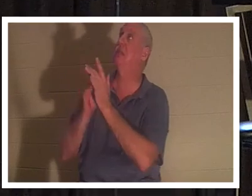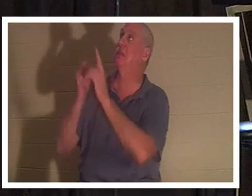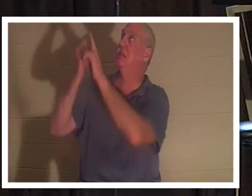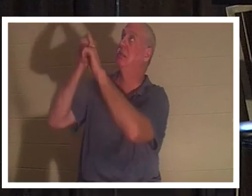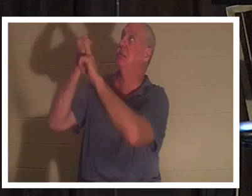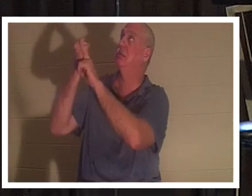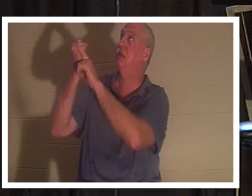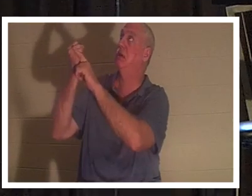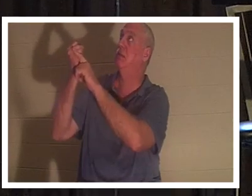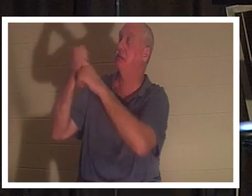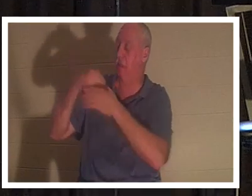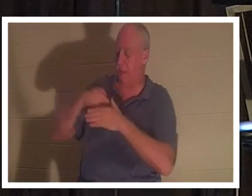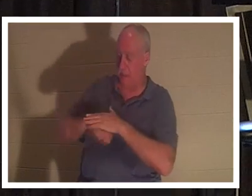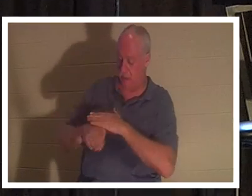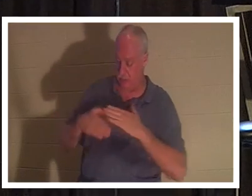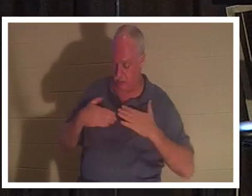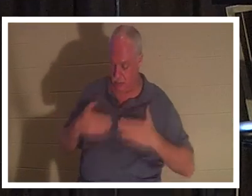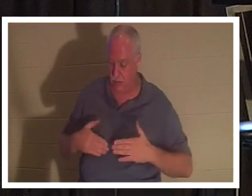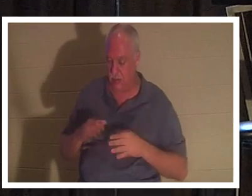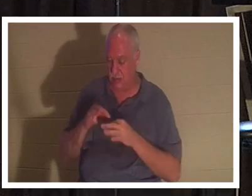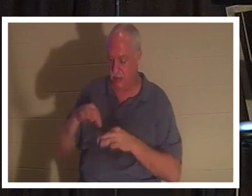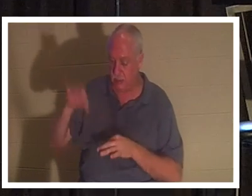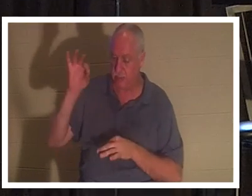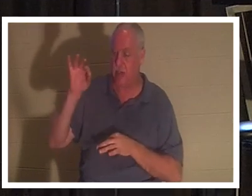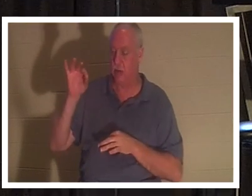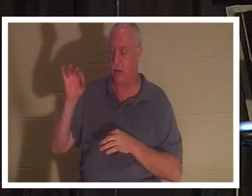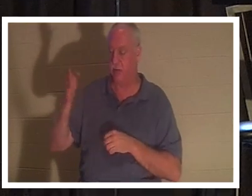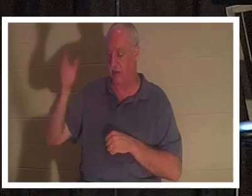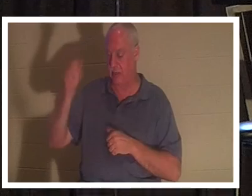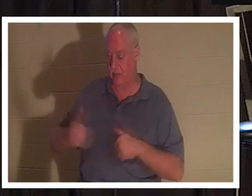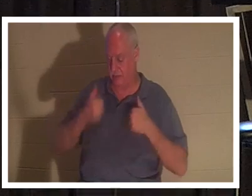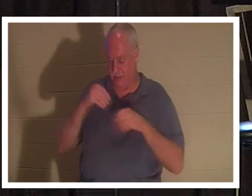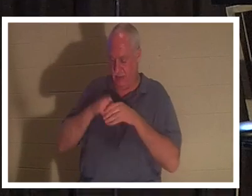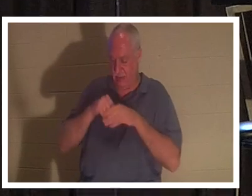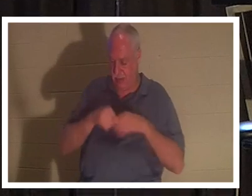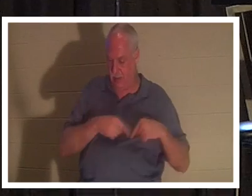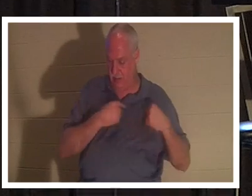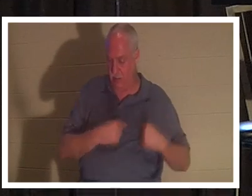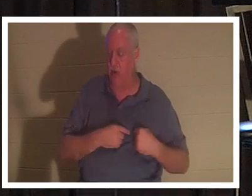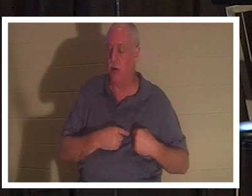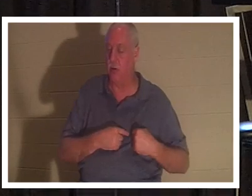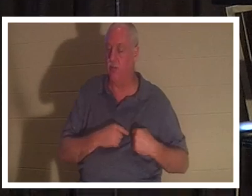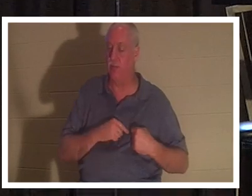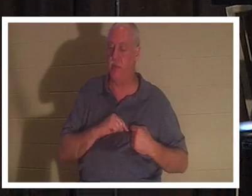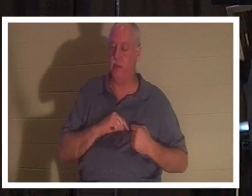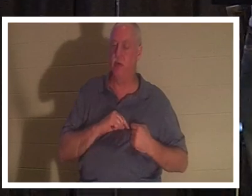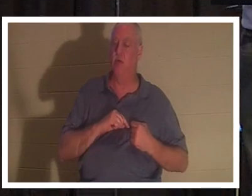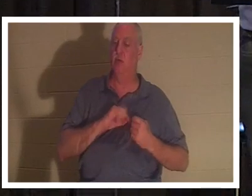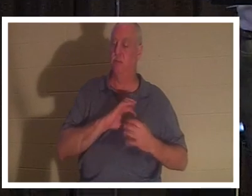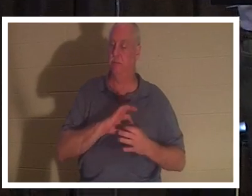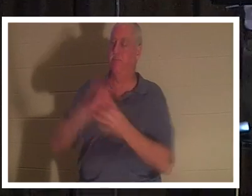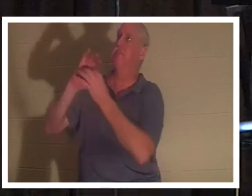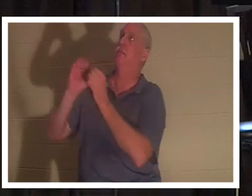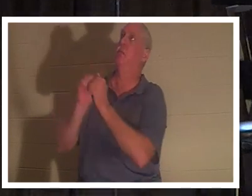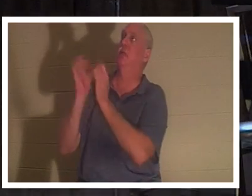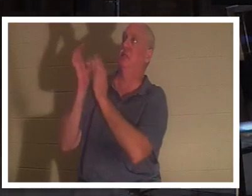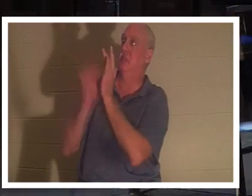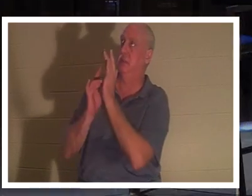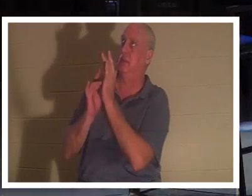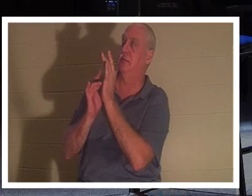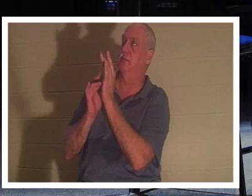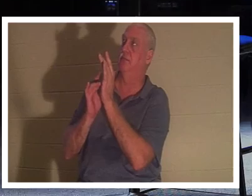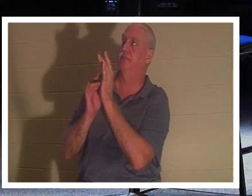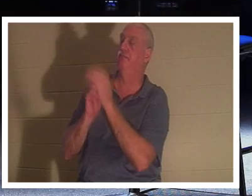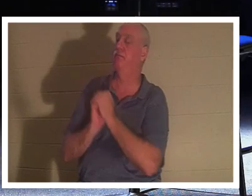живет внутри вас. Дух Божий живет внутри вас, и вы становитесь единым целым с Иисусом. Так драгоценна